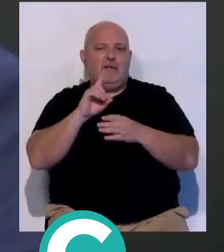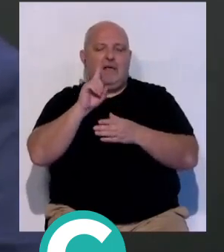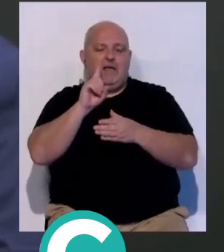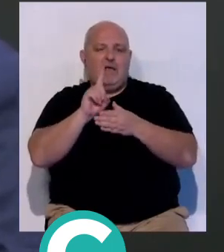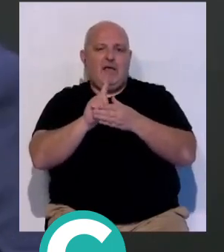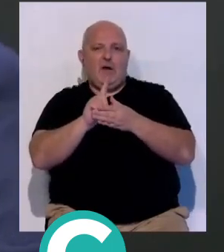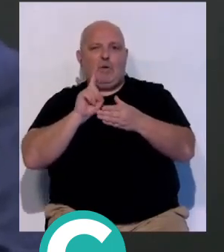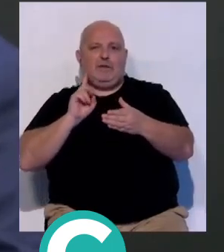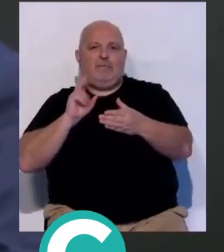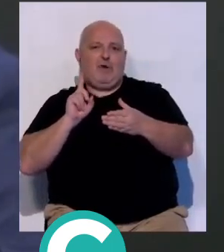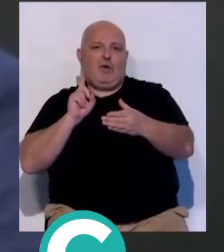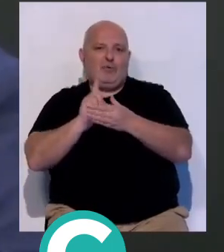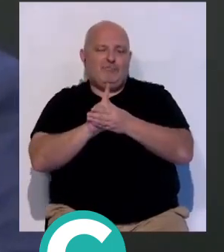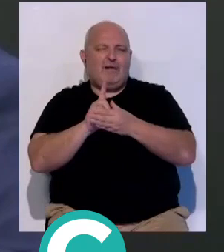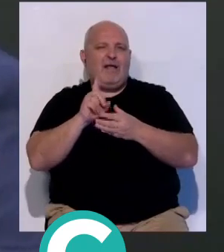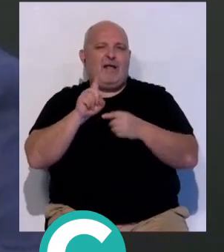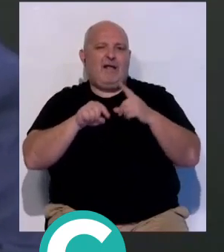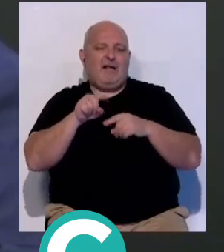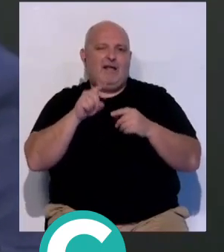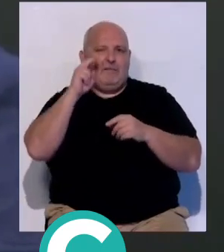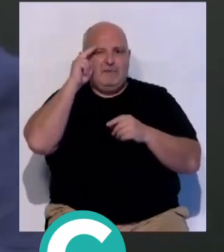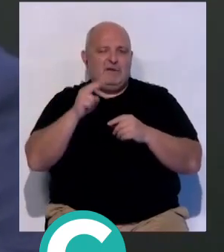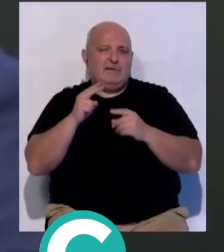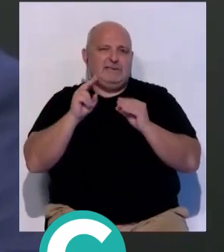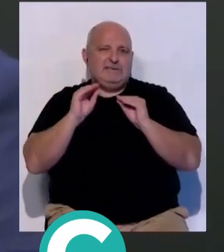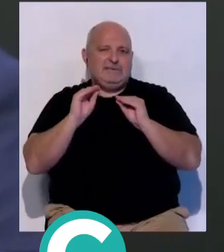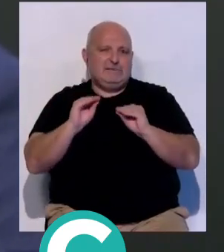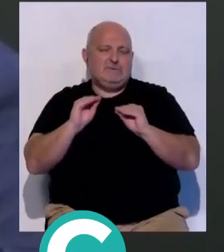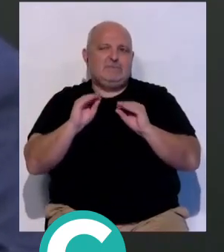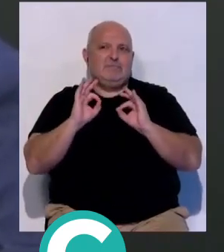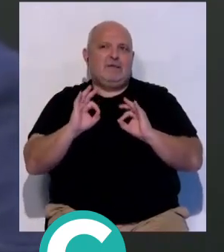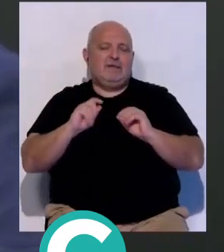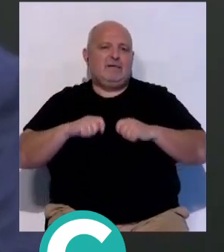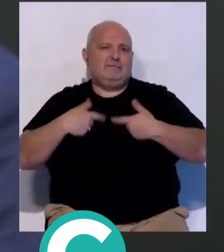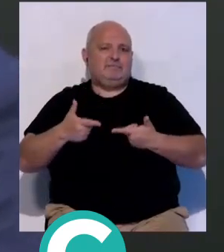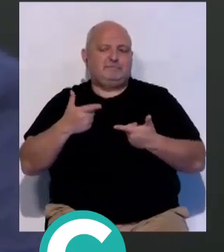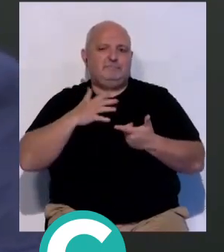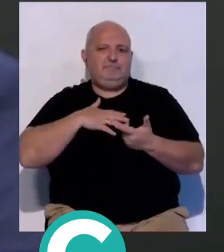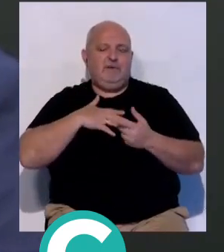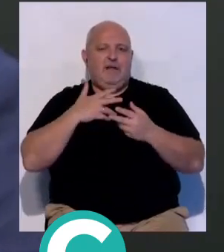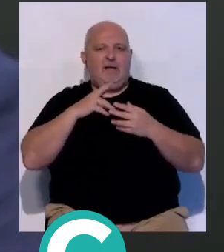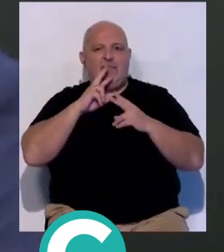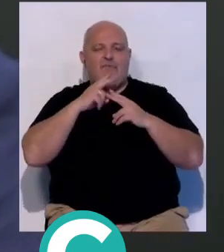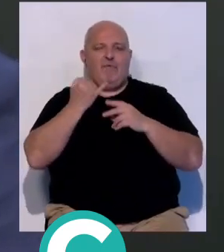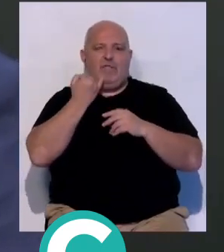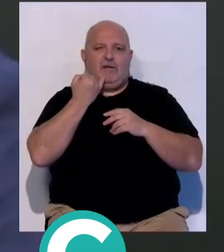te quieren defender mucho que es muy respetable cada uno defienda su su dialecto su idioma pero